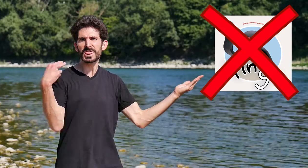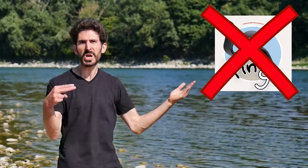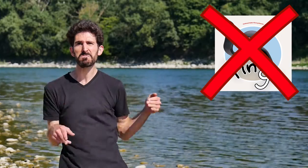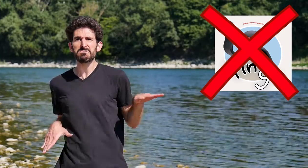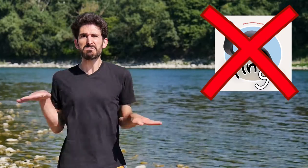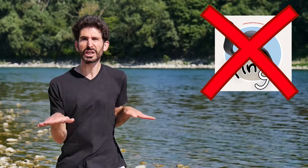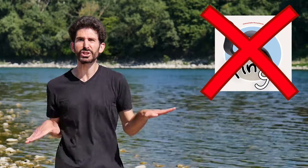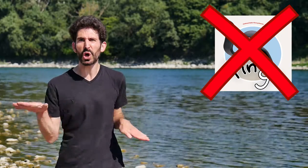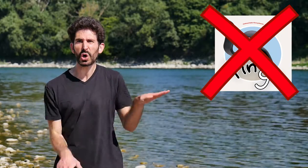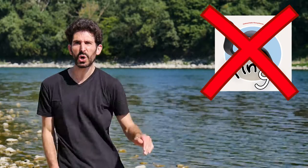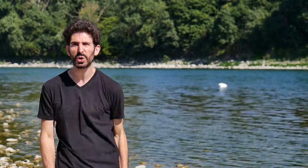Non, c'est un manchot.